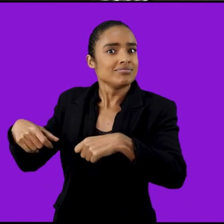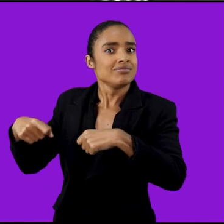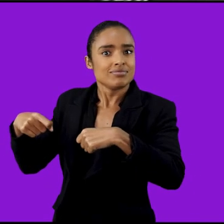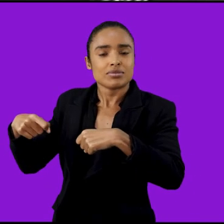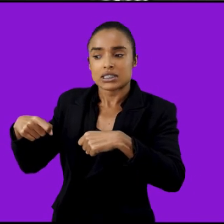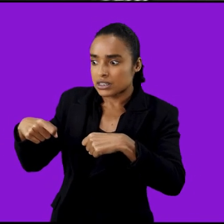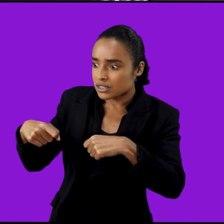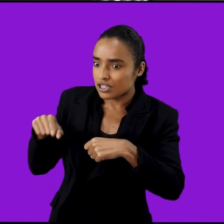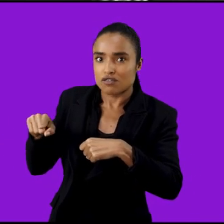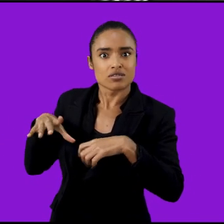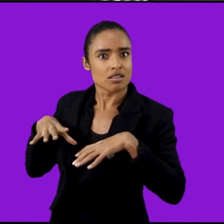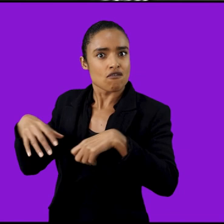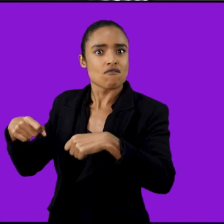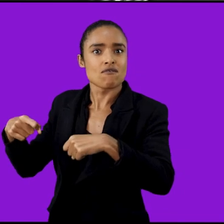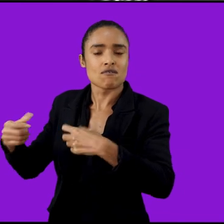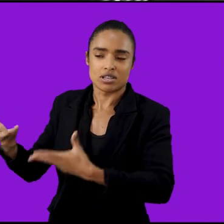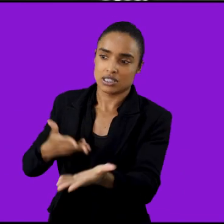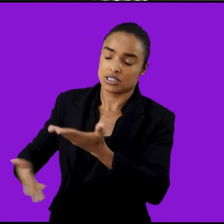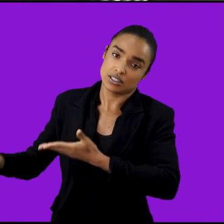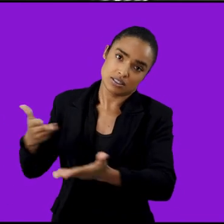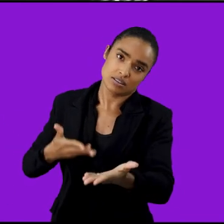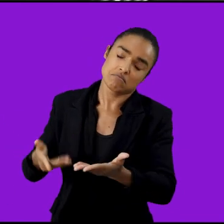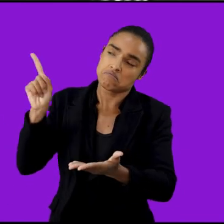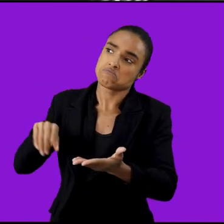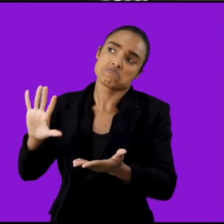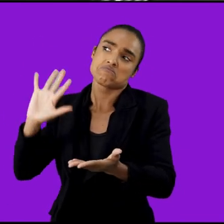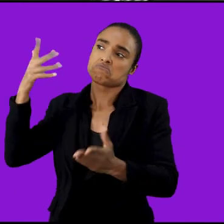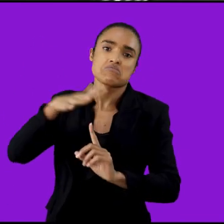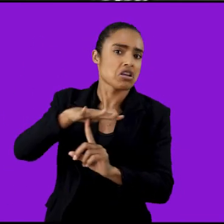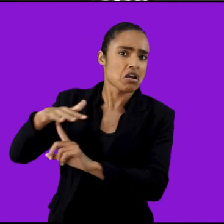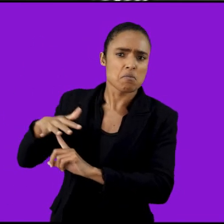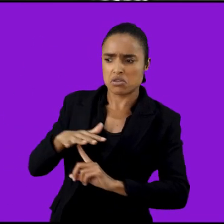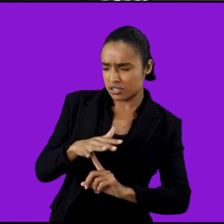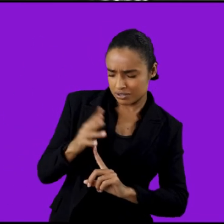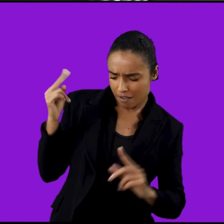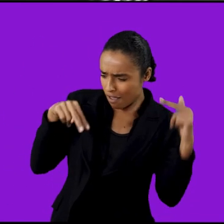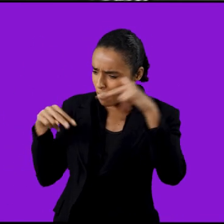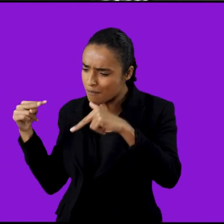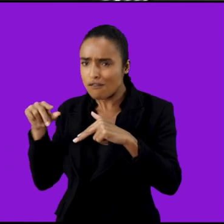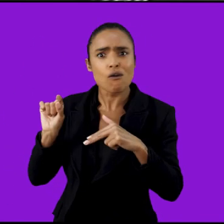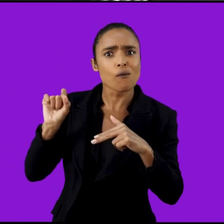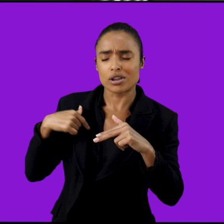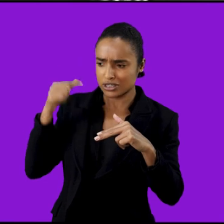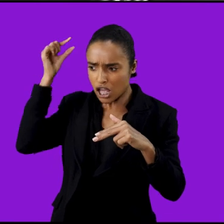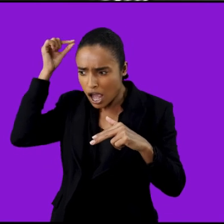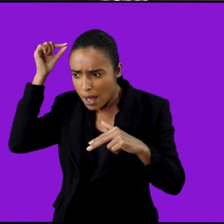expandir, né? Eu acho que isso foi o que aconteceu, sabe? Na feira. Das pessoas se olharem: “Que cabelo é esse? Que roupa é essa? Que batom é esse? Que música é